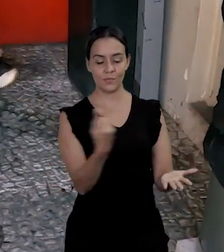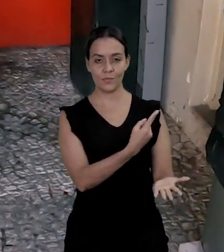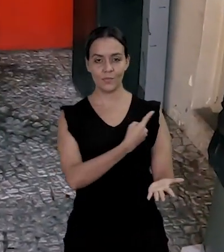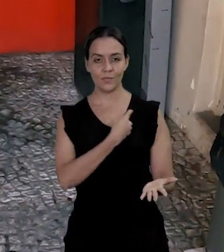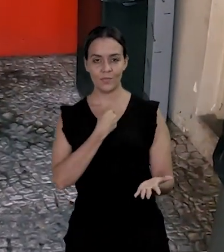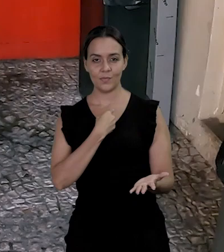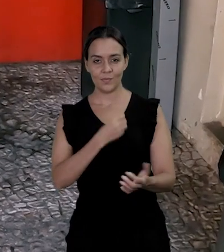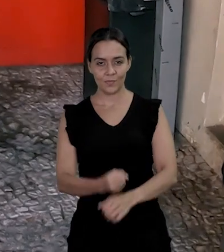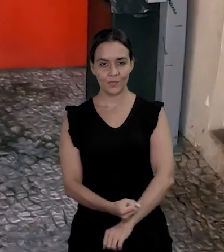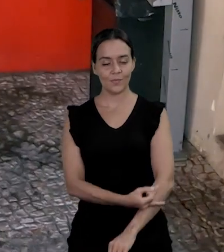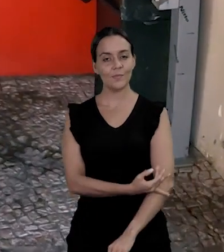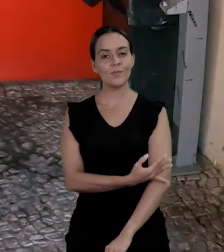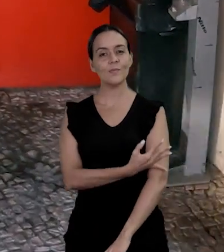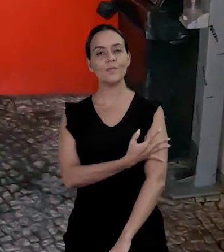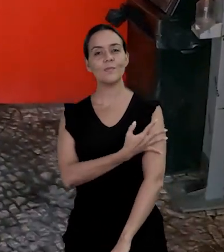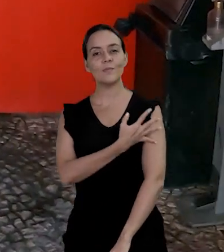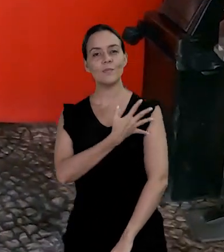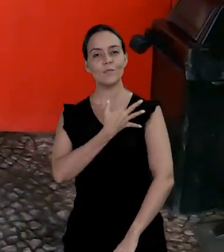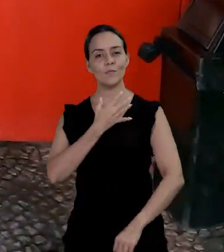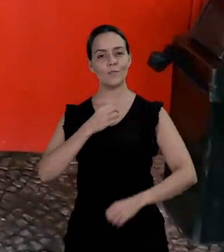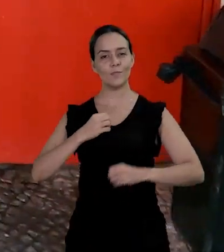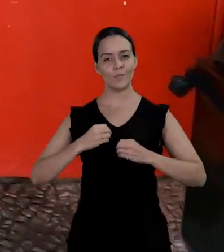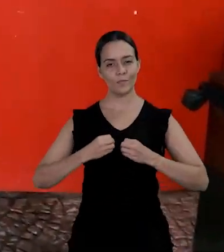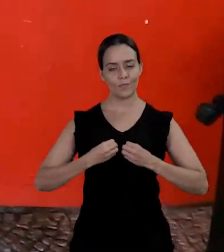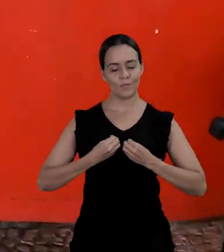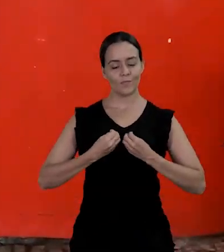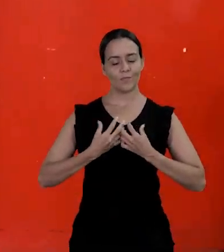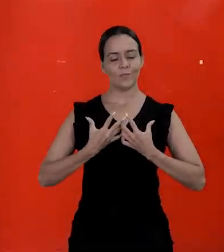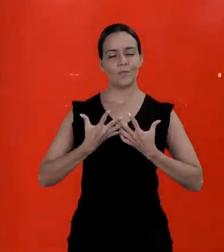de que uma parcela de nossa vida está empenhada em cena,